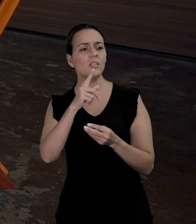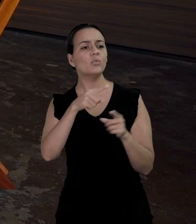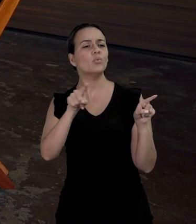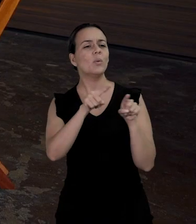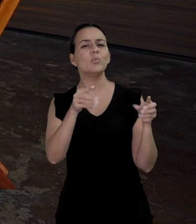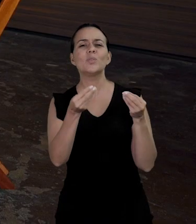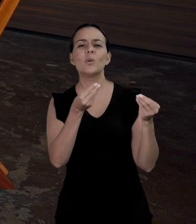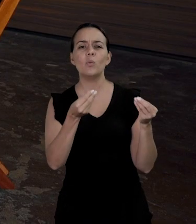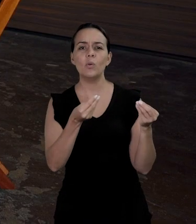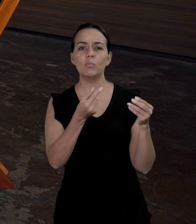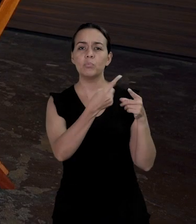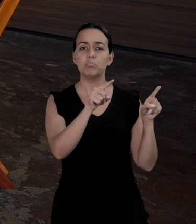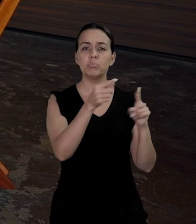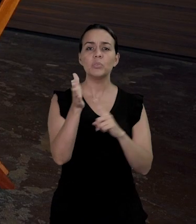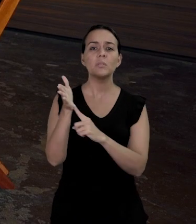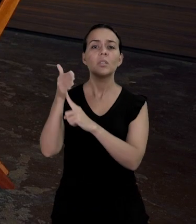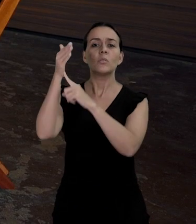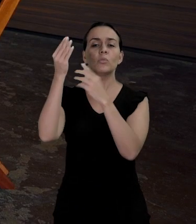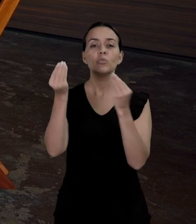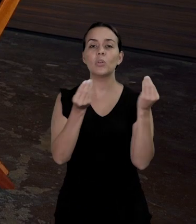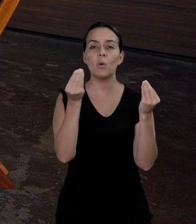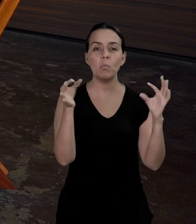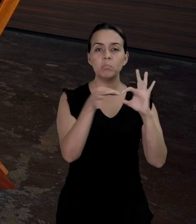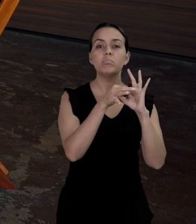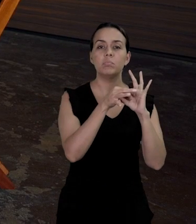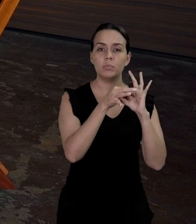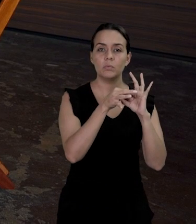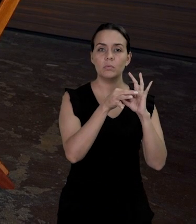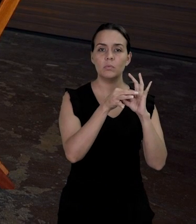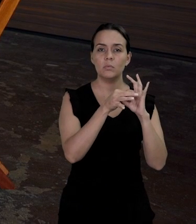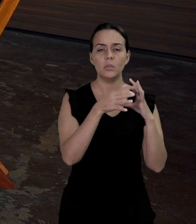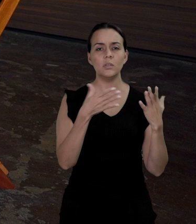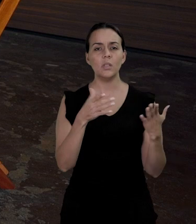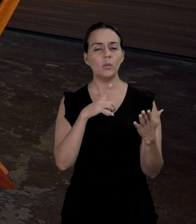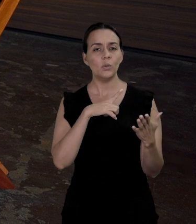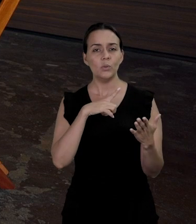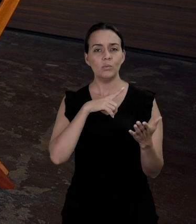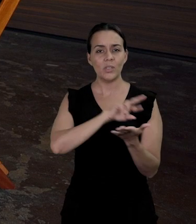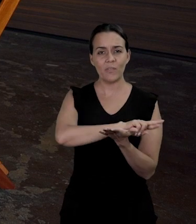A tecnologia na música, ela está muito mutante, o Auto-Tune,